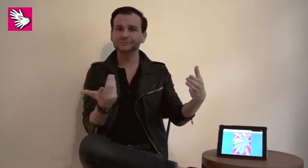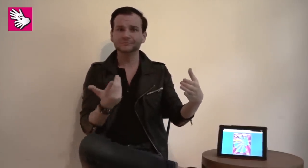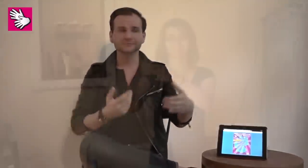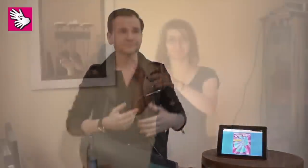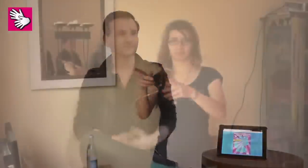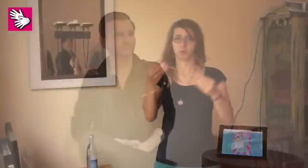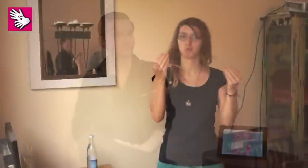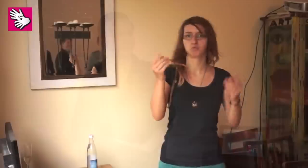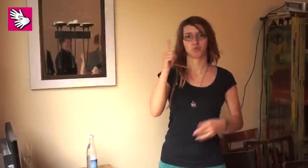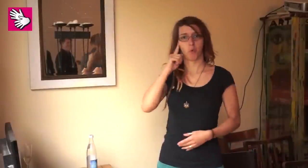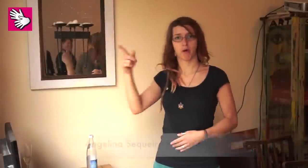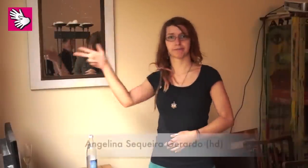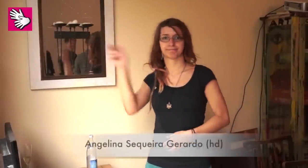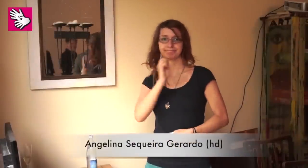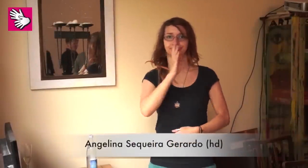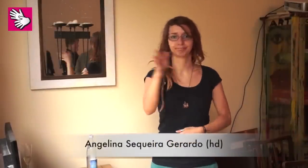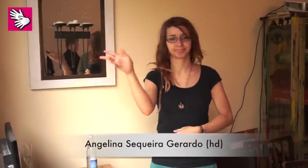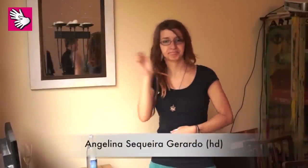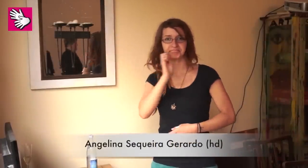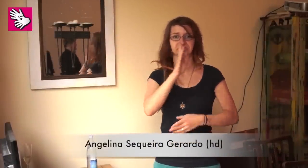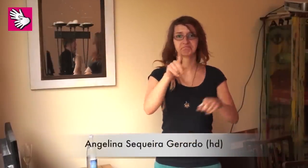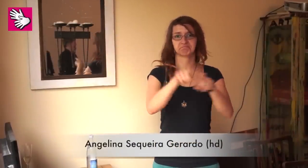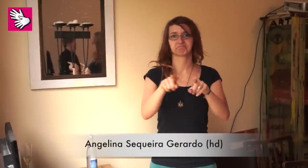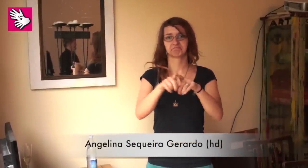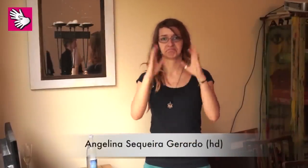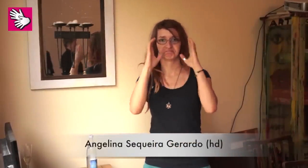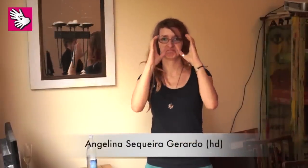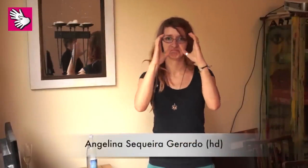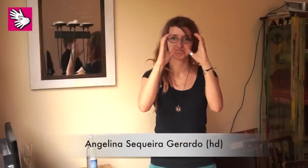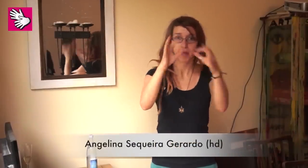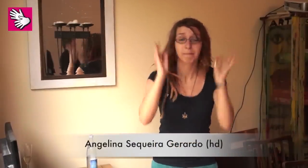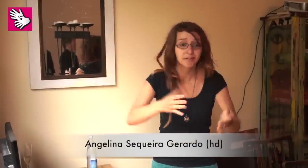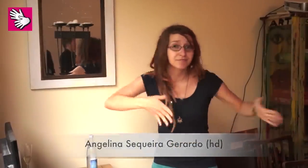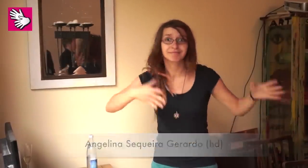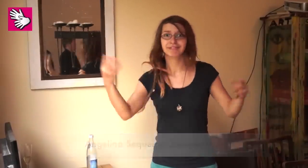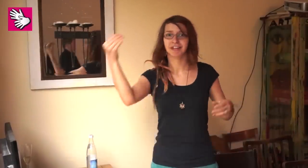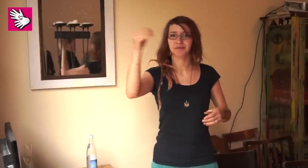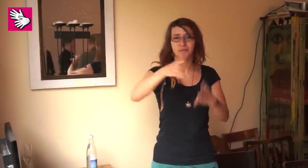Ich bin mir hier sehr unsicher… Hörende kommunizieren in Lautsprachen. Das ist normal. Auch mehrere Sprachen, das ist normal. Würden sie auch noch Gebärdensprache können,